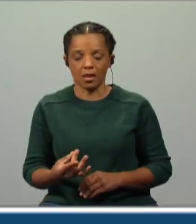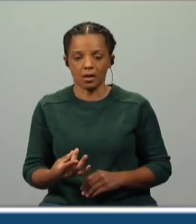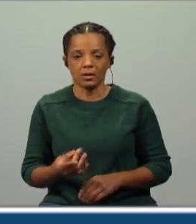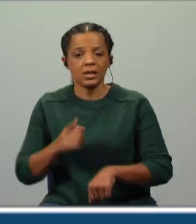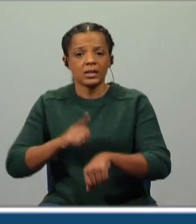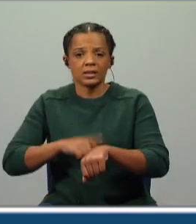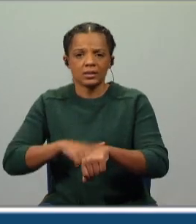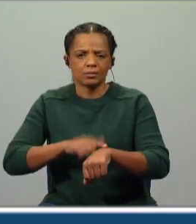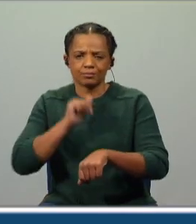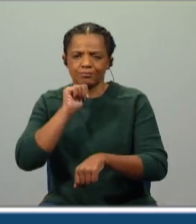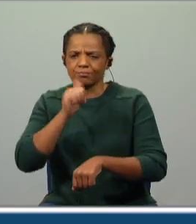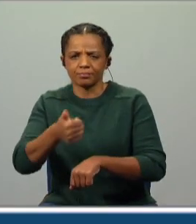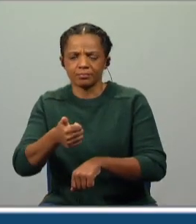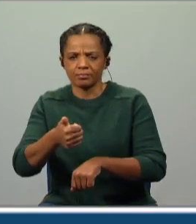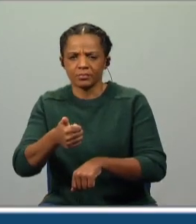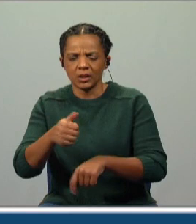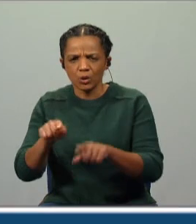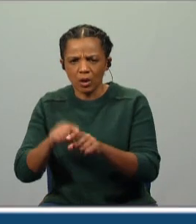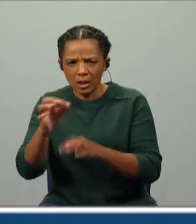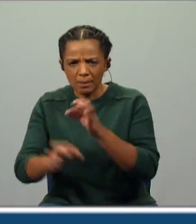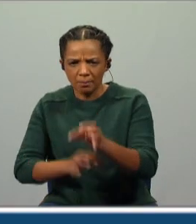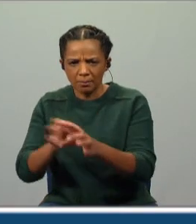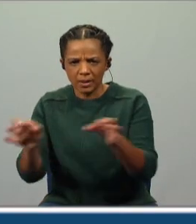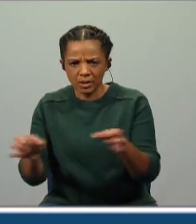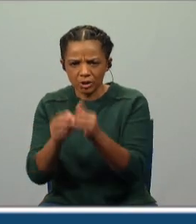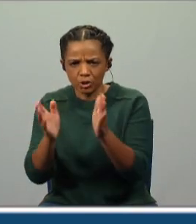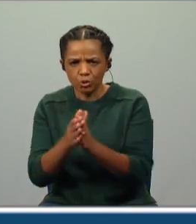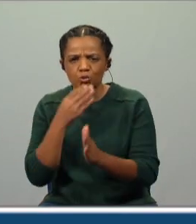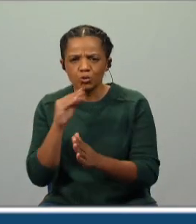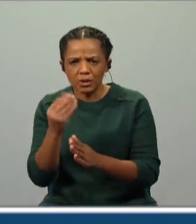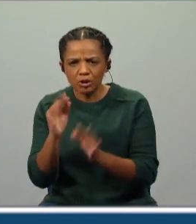tempo para embrulhar os presentes de todos os meninos.